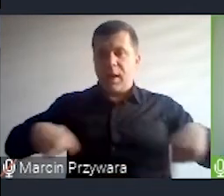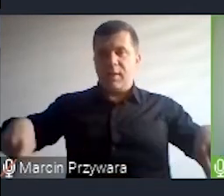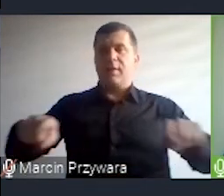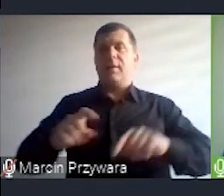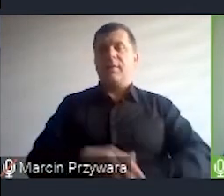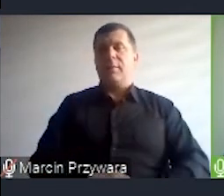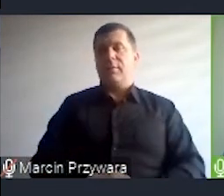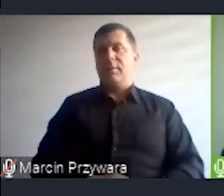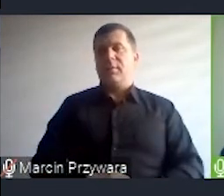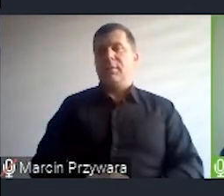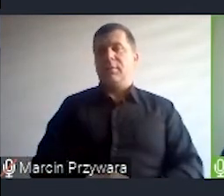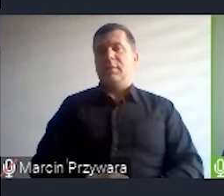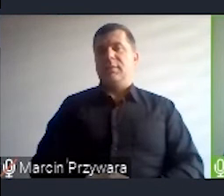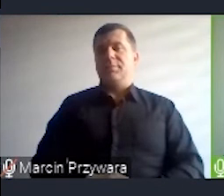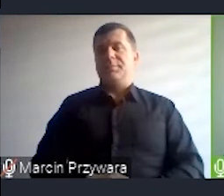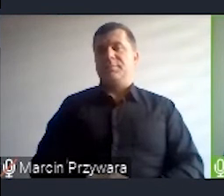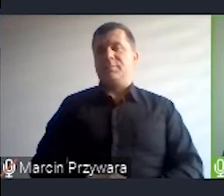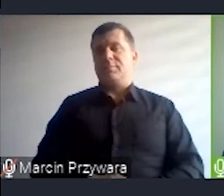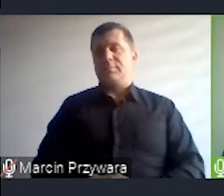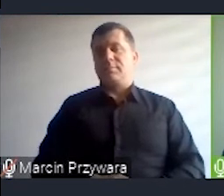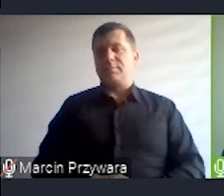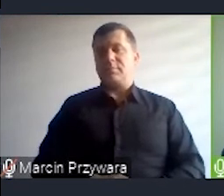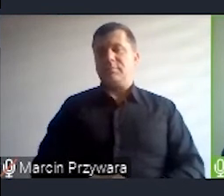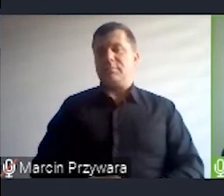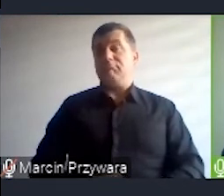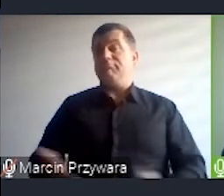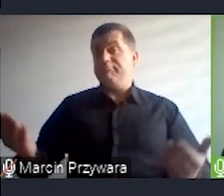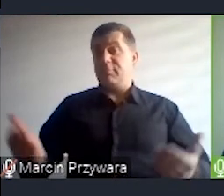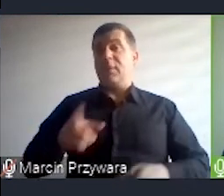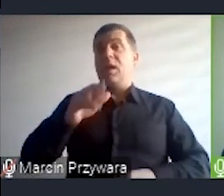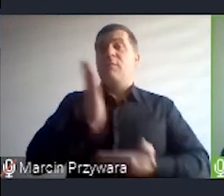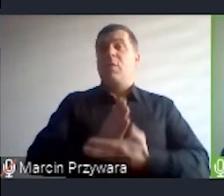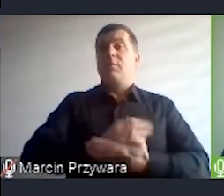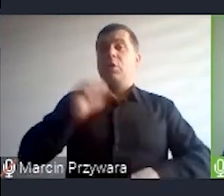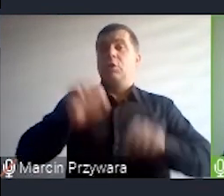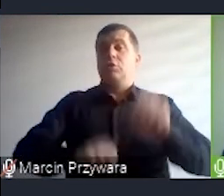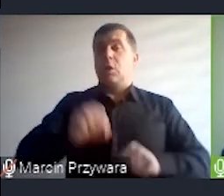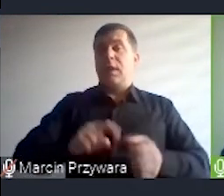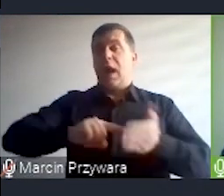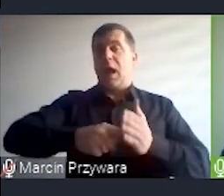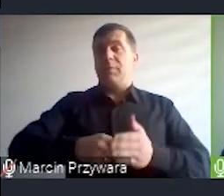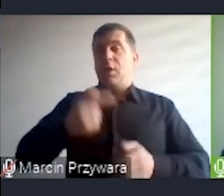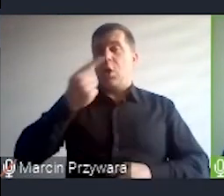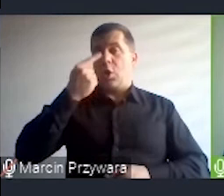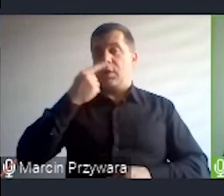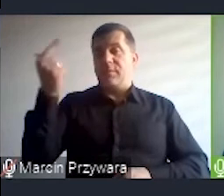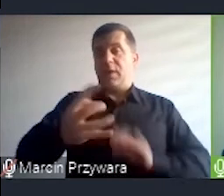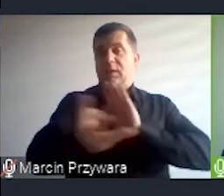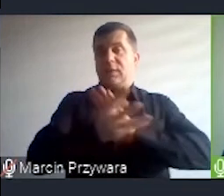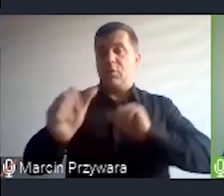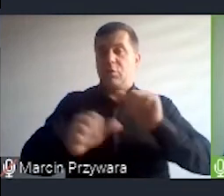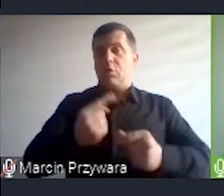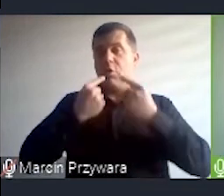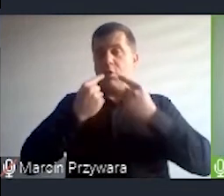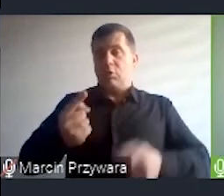Bo wojewódzki są sąd administracyjny w Olsztynie w 2019 roku orzekł,